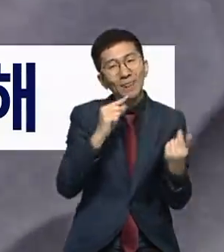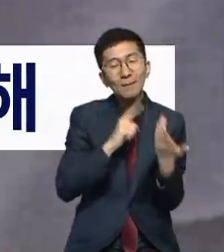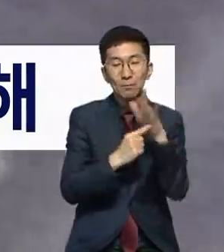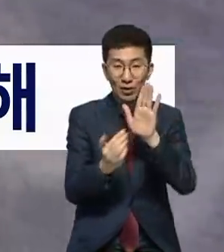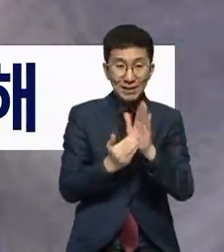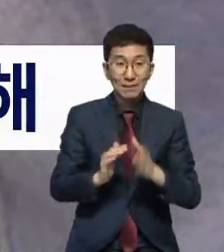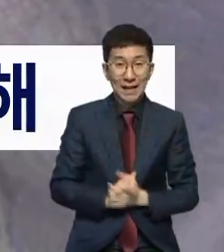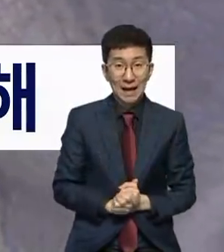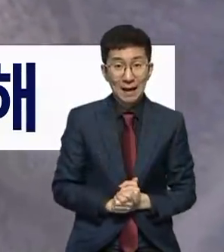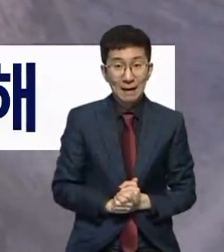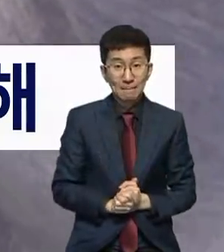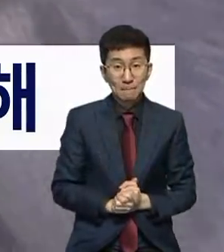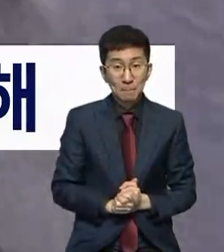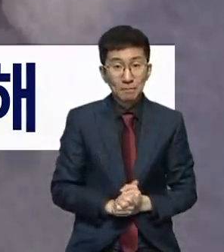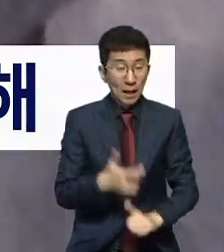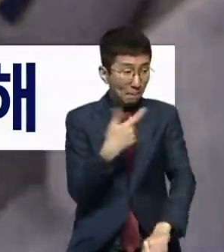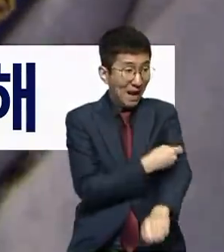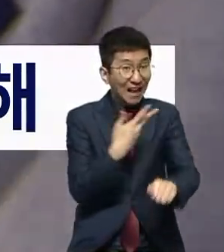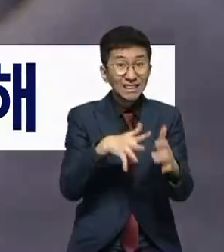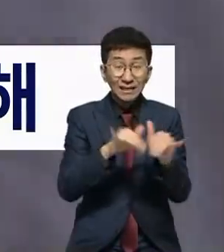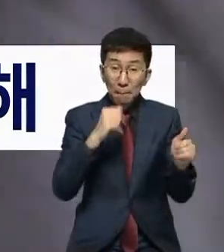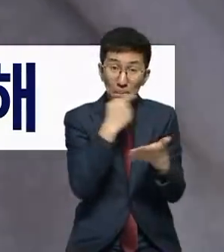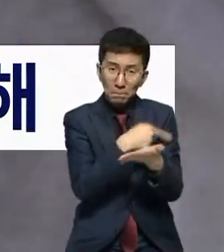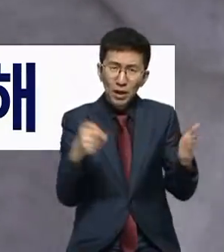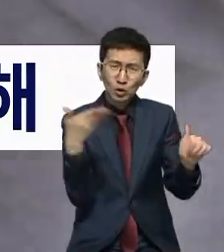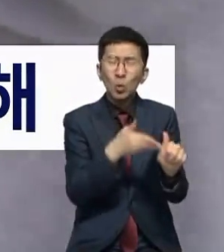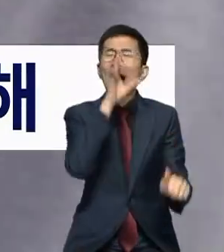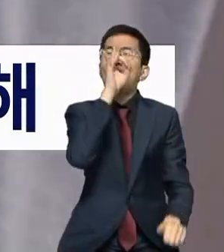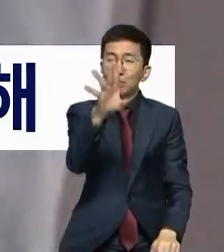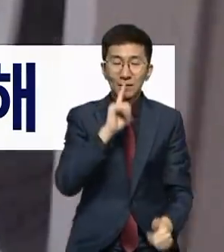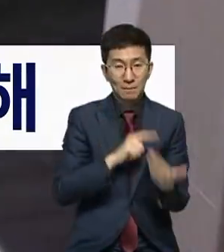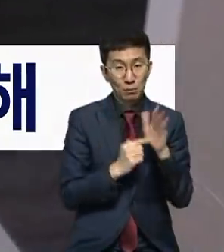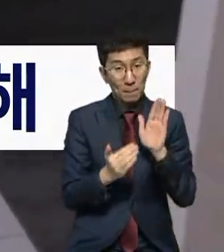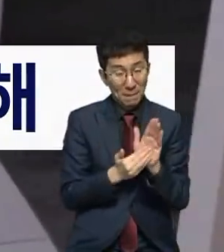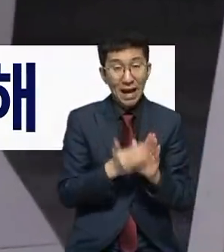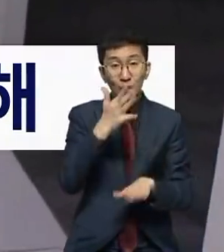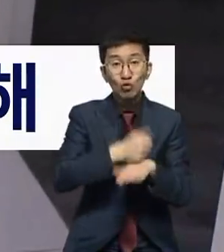작용해서는 안 된다는 뜻인데 식당과 카페, 실내체육시설에도 동일하게 적용될